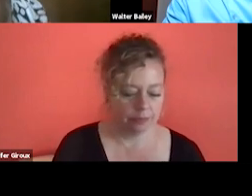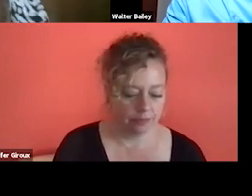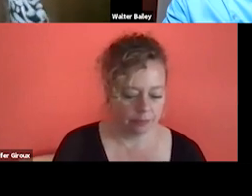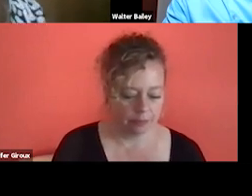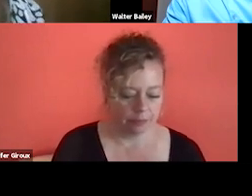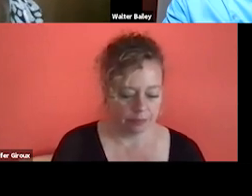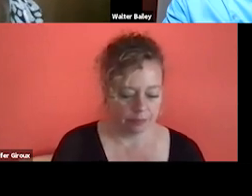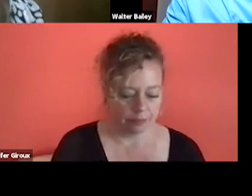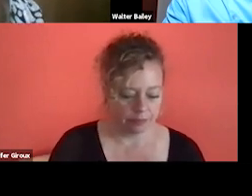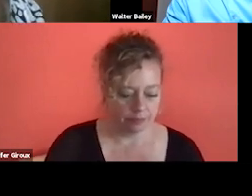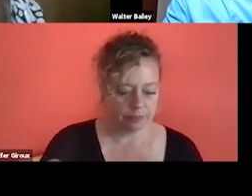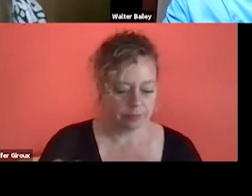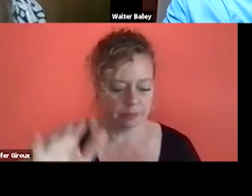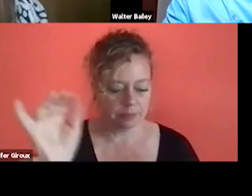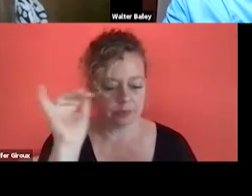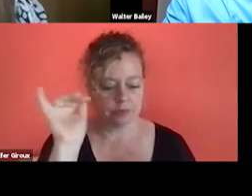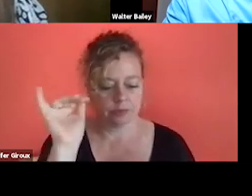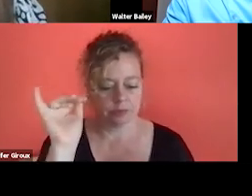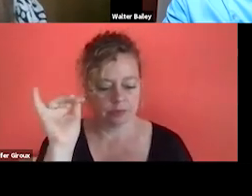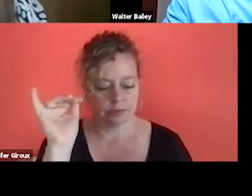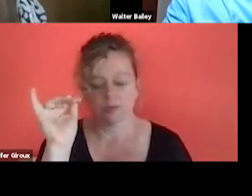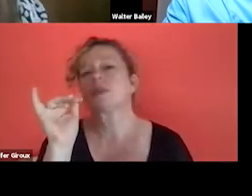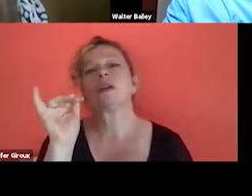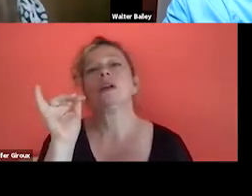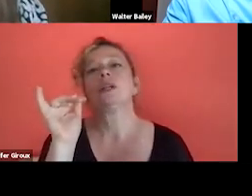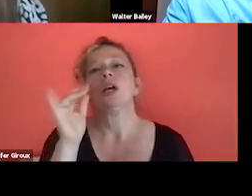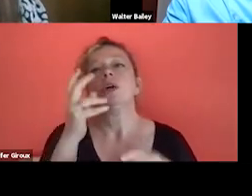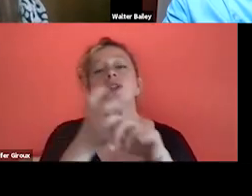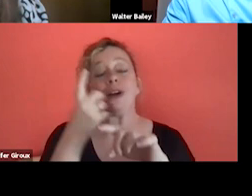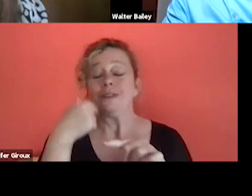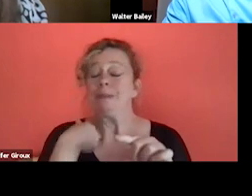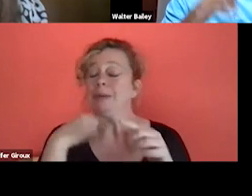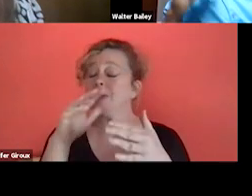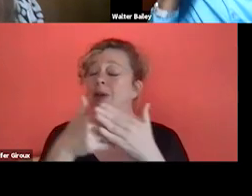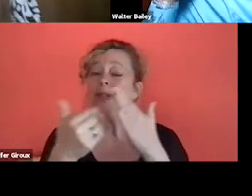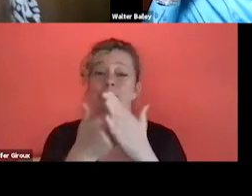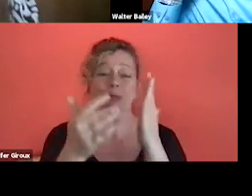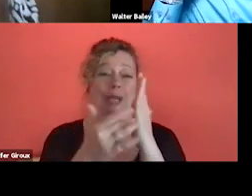Sí, ha sido fascinante, toda la nueva tecnología que hemos tenido que aprender. Sé que ha sido difícil para mí como proveedora de atención primaria,